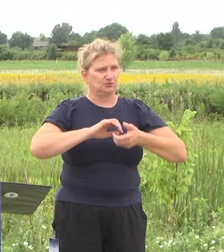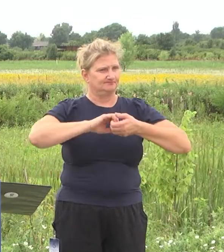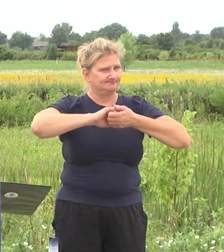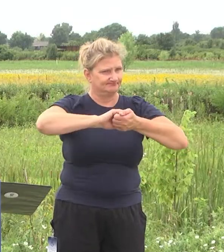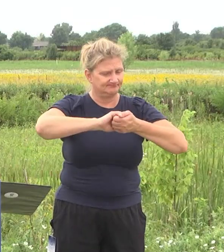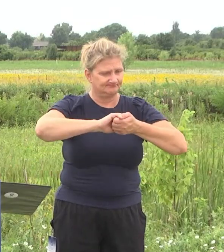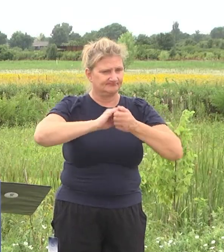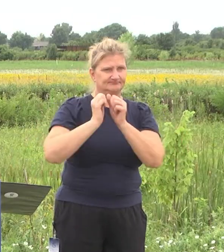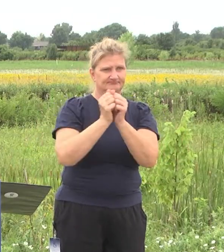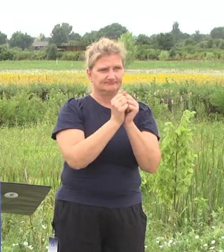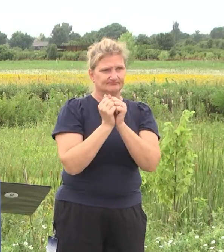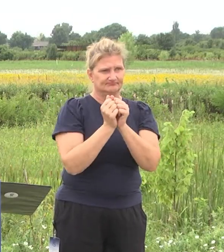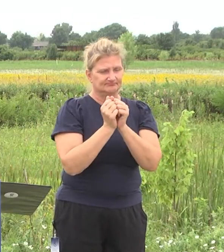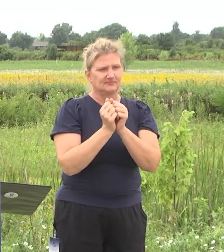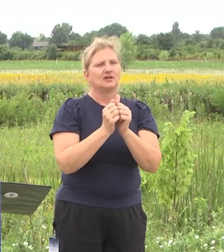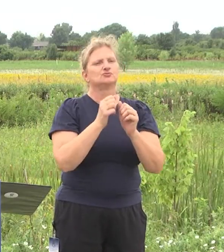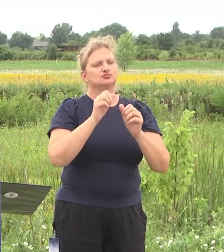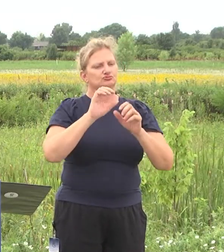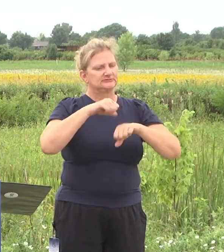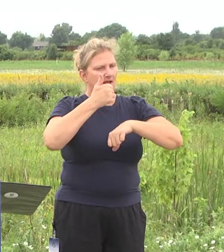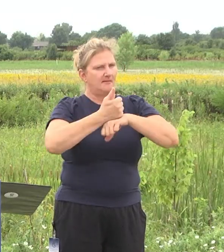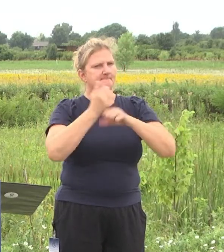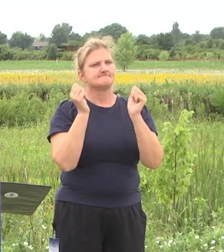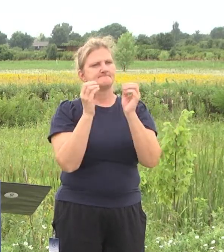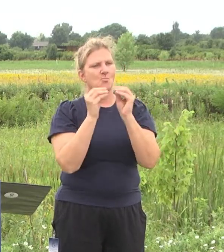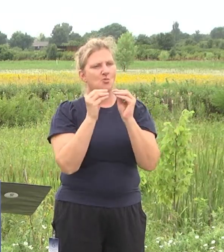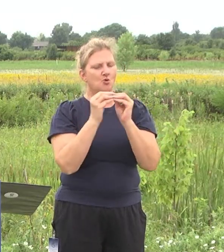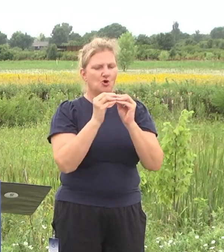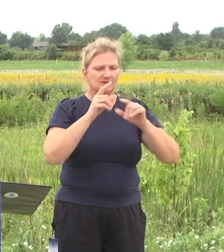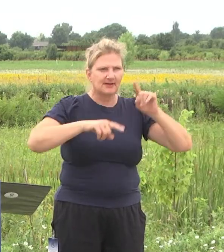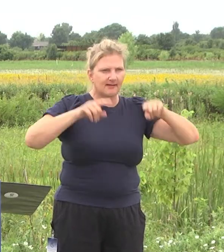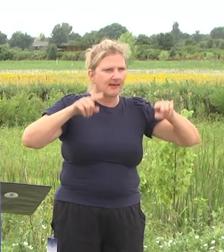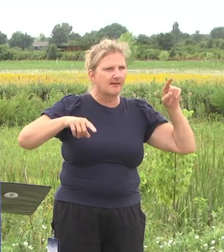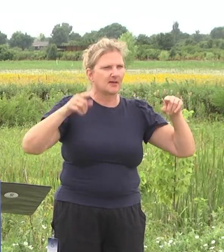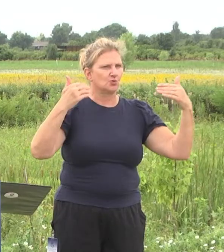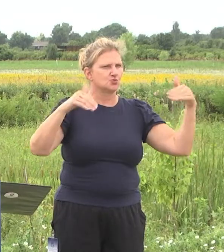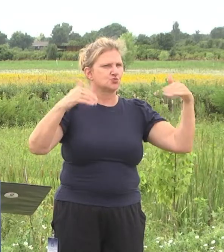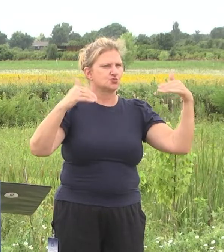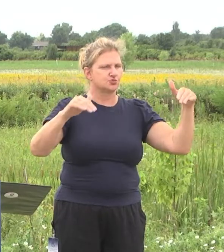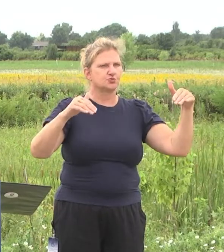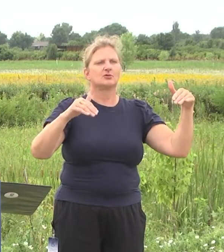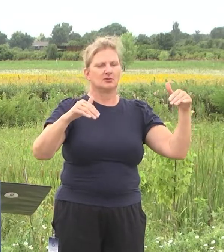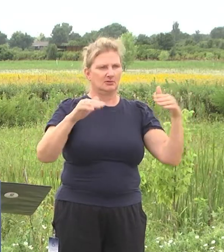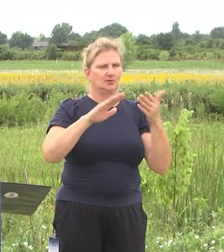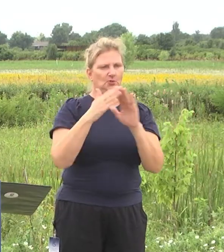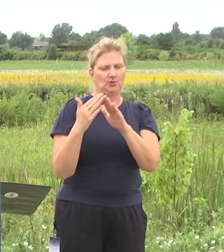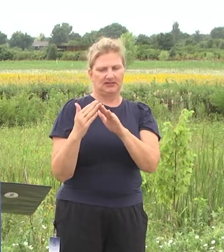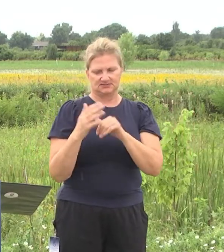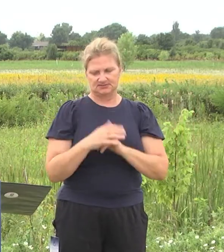dinámicas cuando trabajan juntos en una visión compartida. Los residentes y visitantes